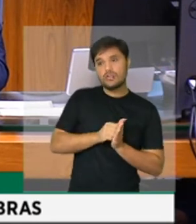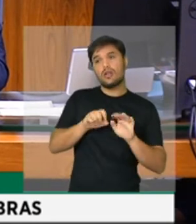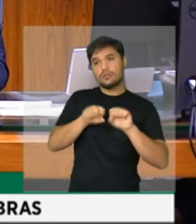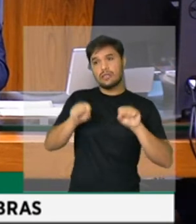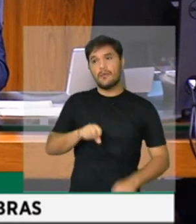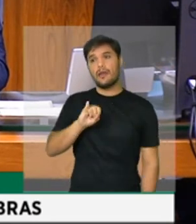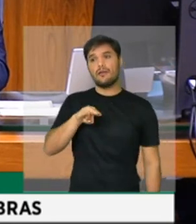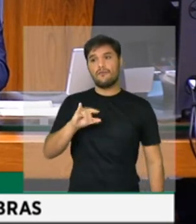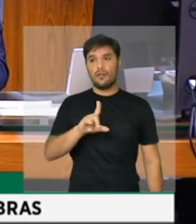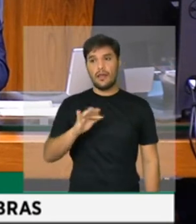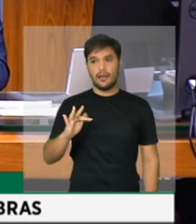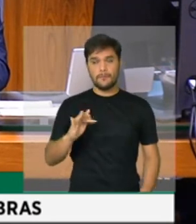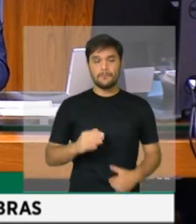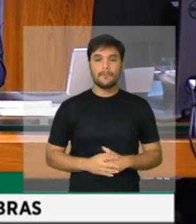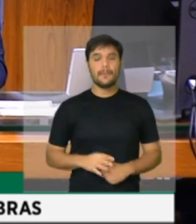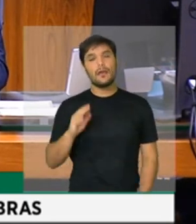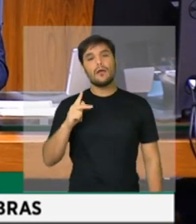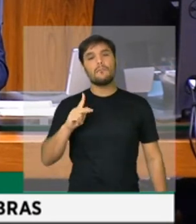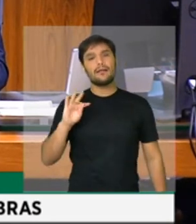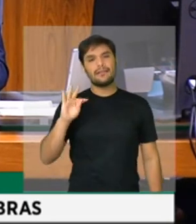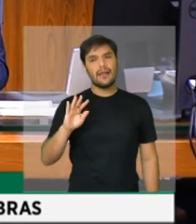VOTOS NO INFOLEG PARLAMENTAR. COMO ORIENTA O PT? [DEP. ERIKA KOKAY]: O PT QUER RETIRAR ESSA MATÉRIA.